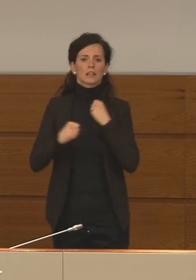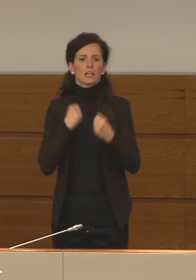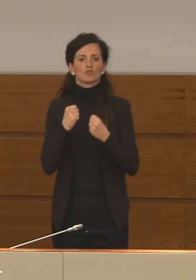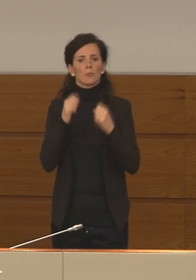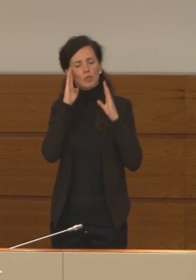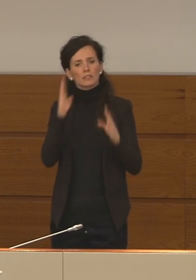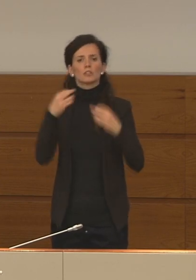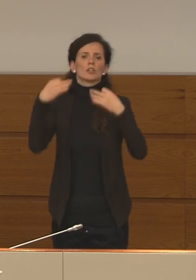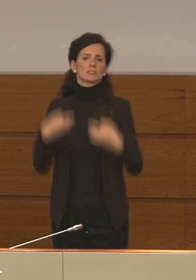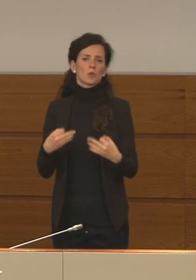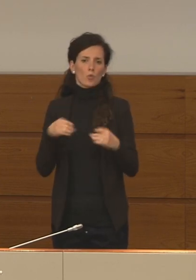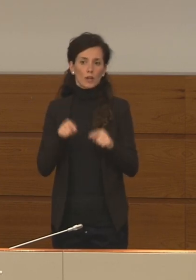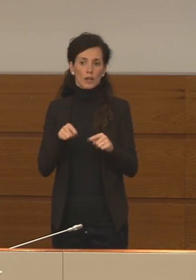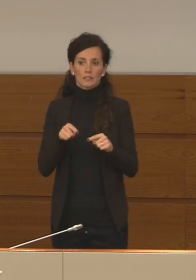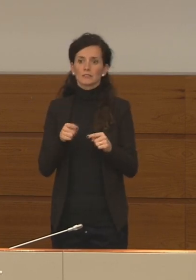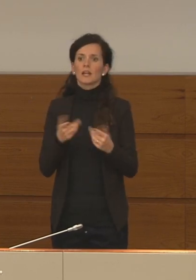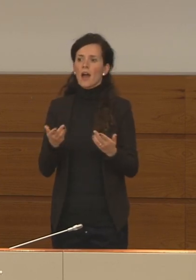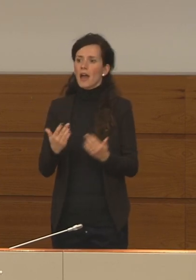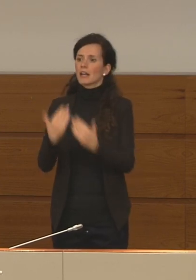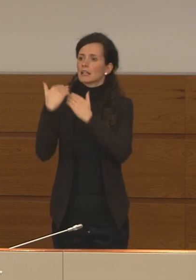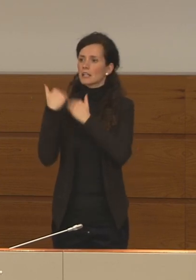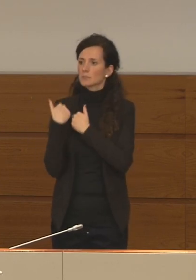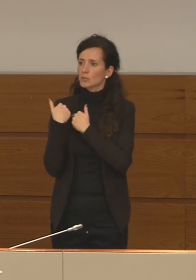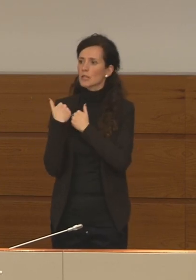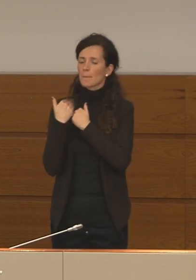Quindi la responsabilità, le raccomandazioni che ormai credo tutti